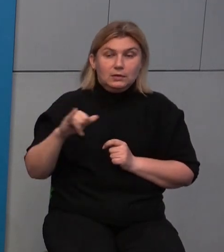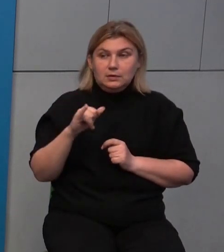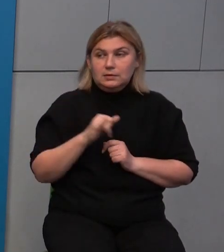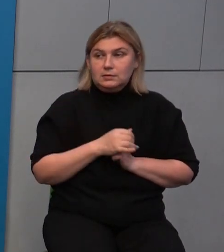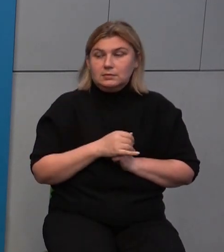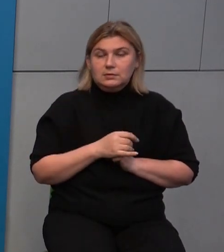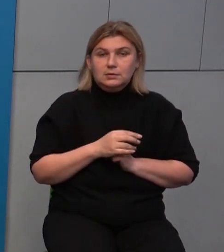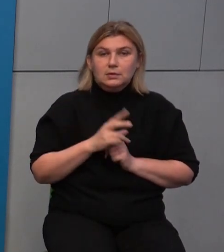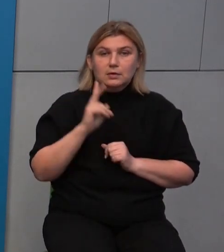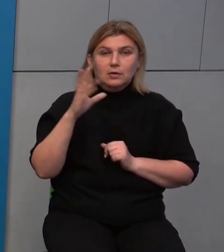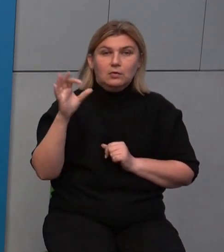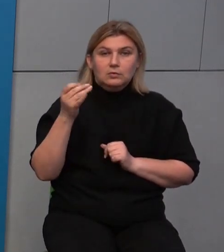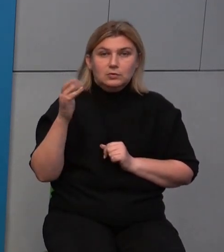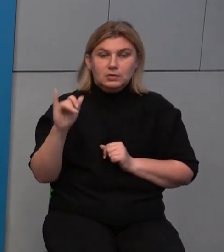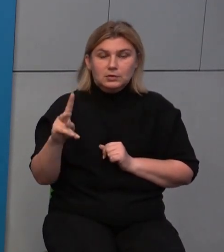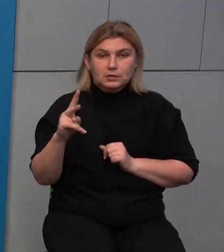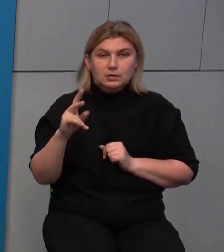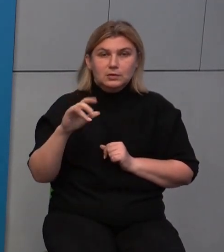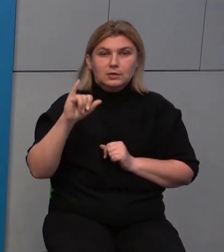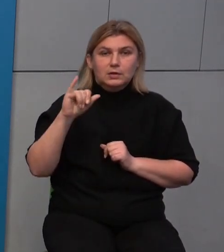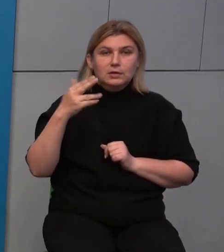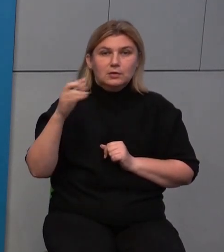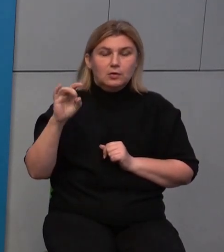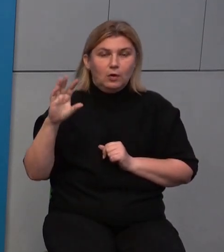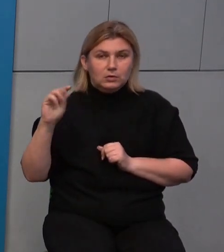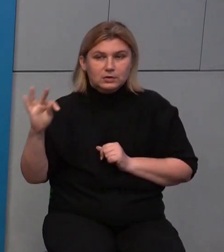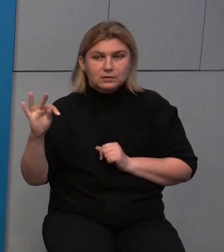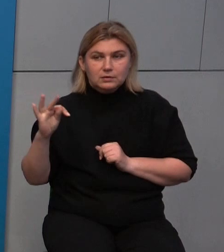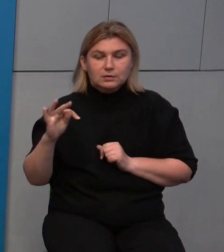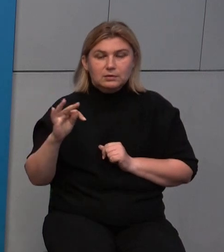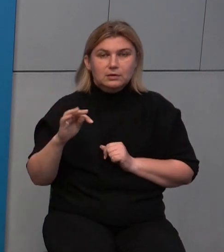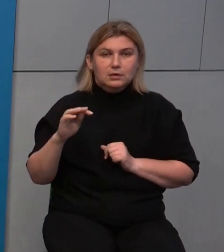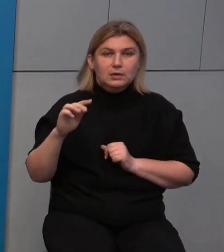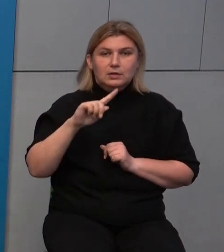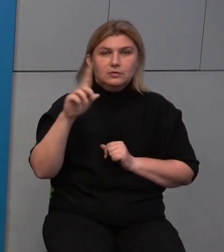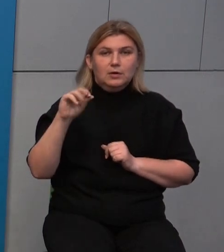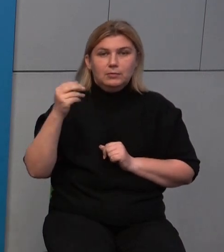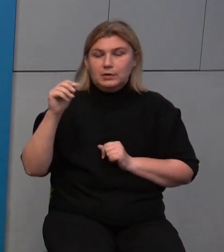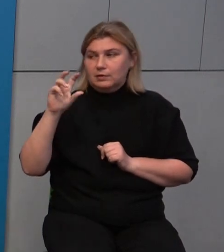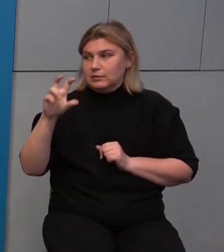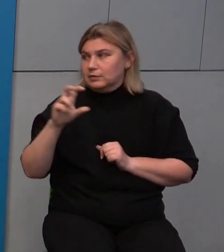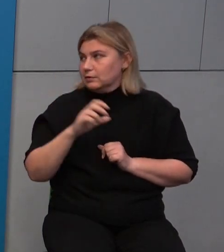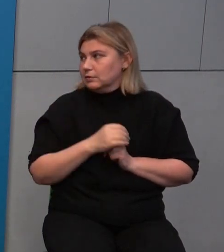Rafał Kosik, Jacek Inglot i Rafał Ziemkiewicz był też na tym spotkaniu.